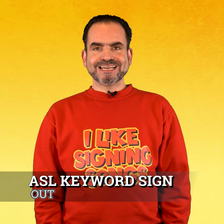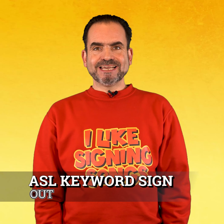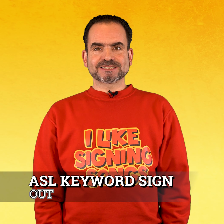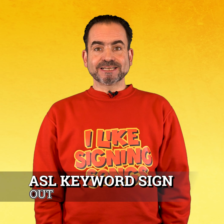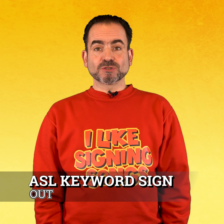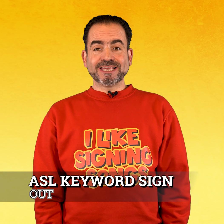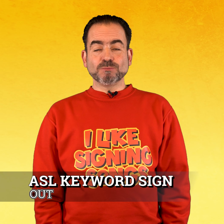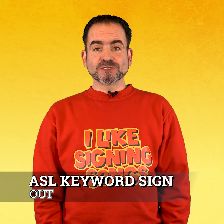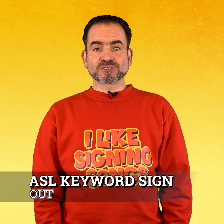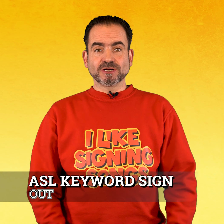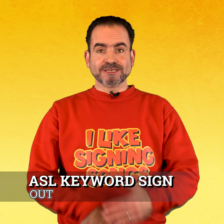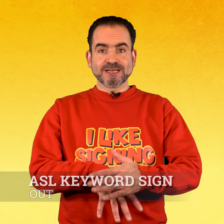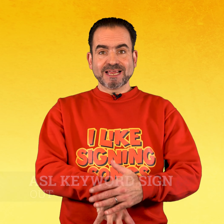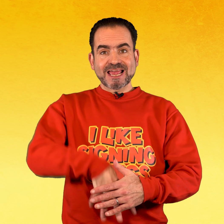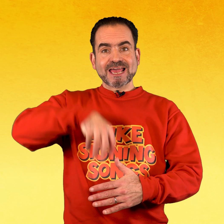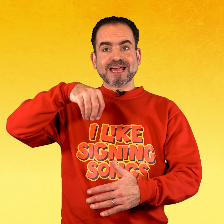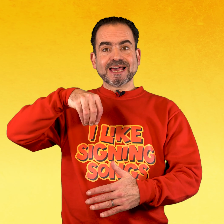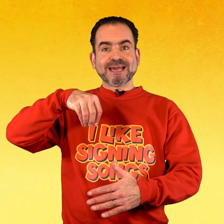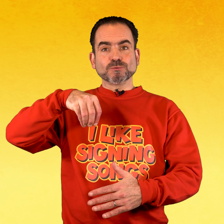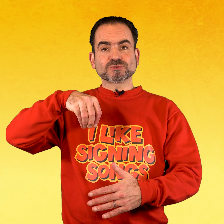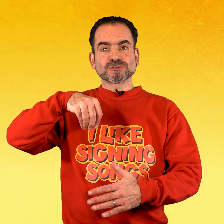ASL key word sign out.